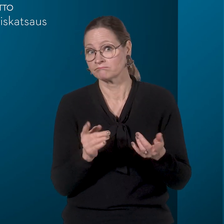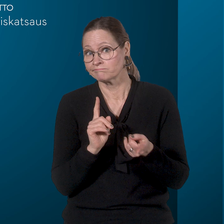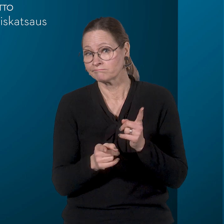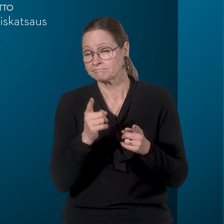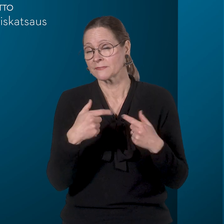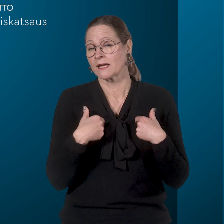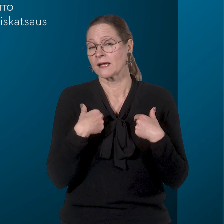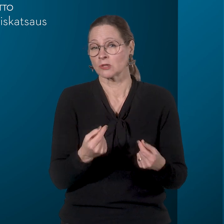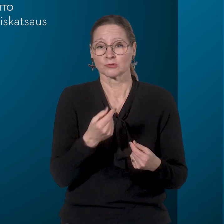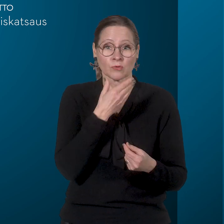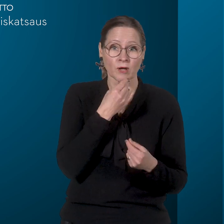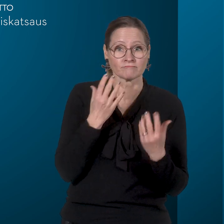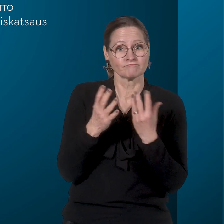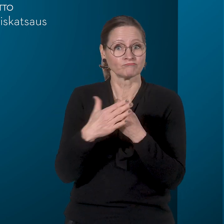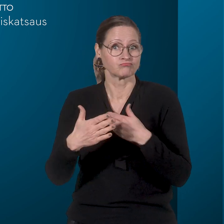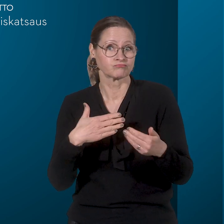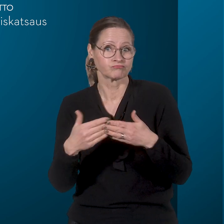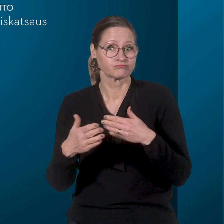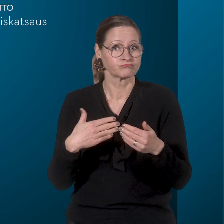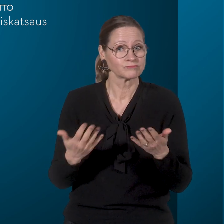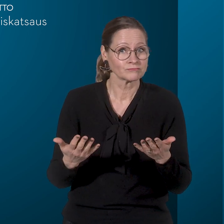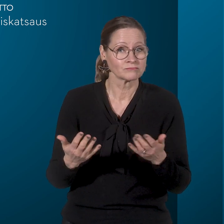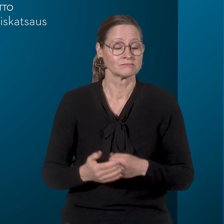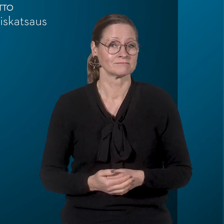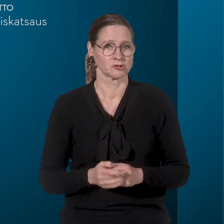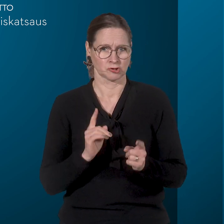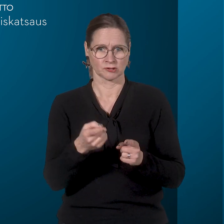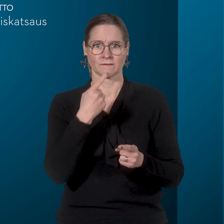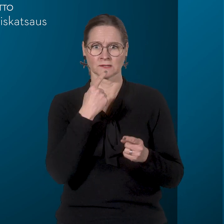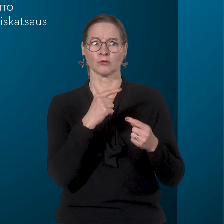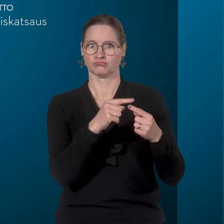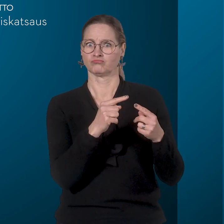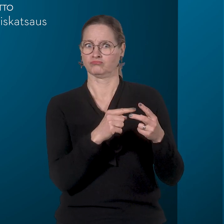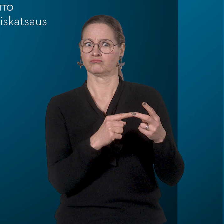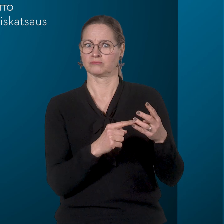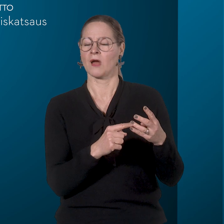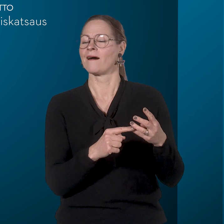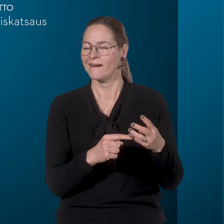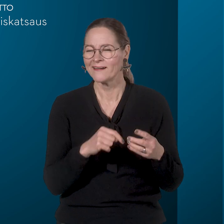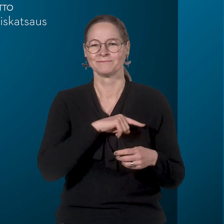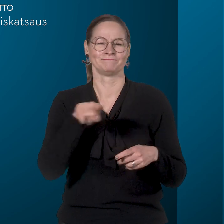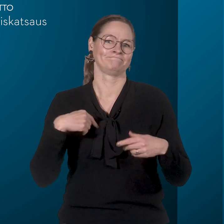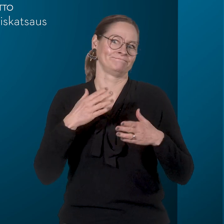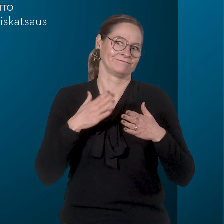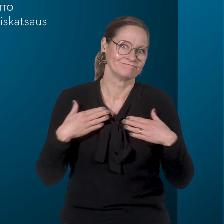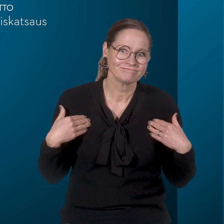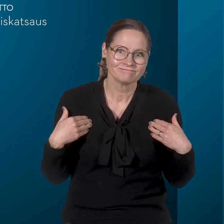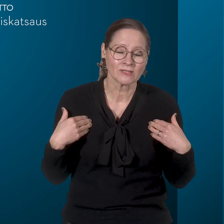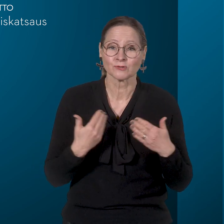Oletko kenties kiinnostunut työstä nuorten parissa? Olemme iloisia, jos vastasit edellisiin kysymyksiin myöntävästi, -